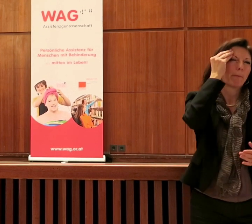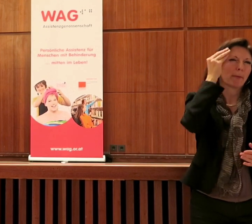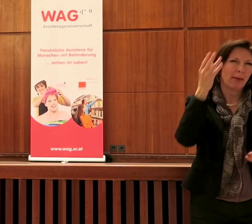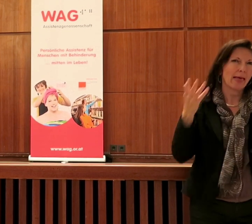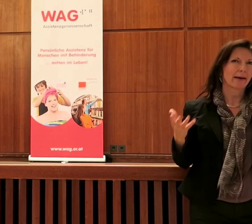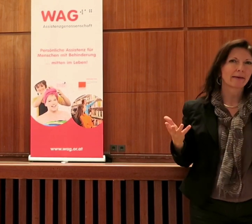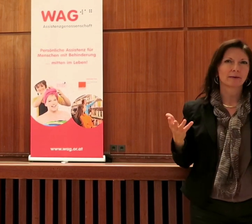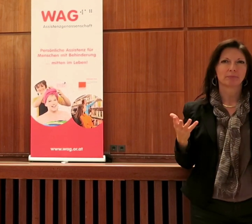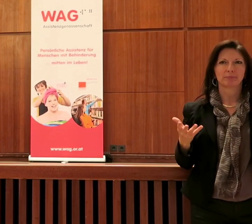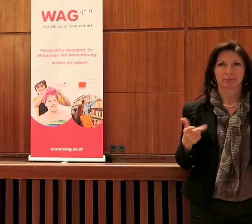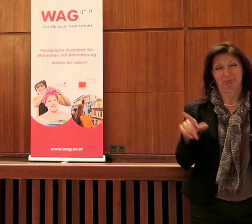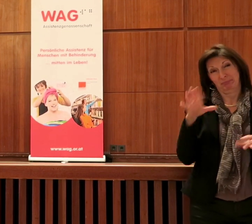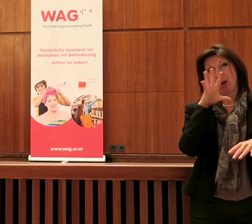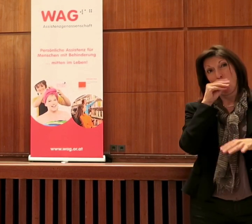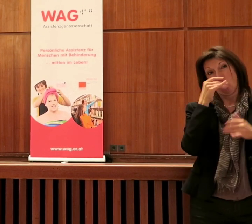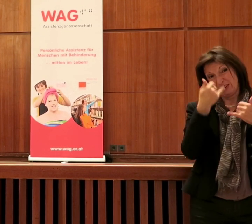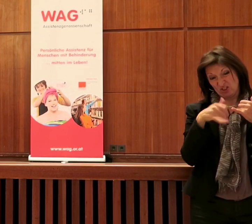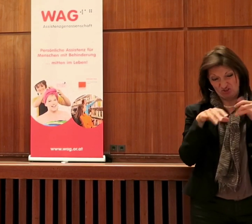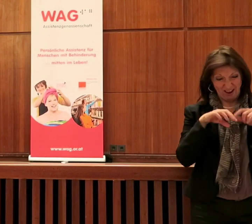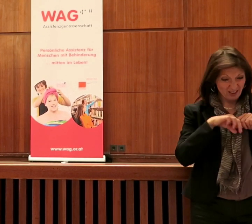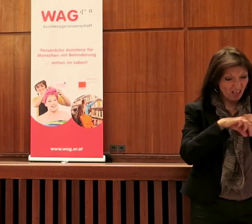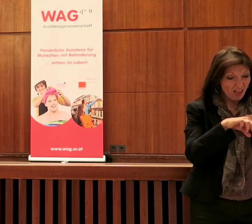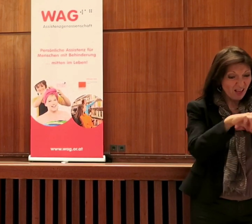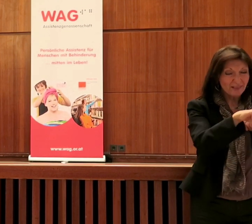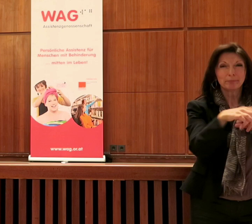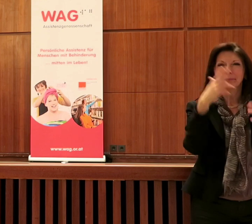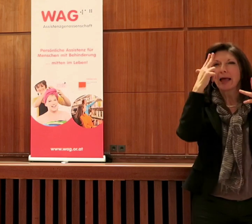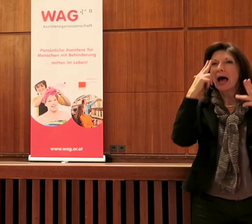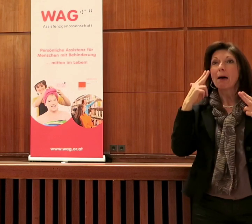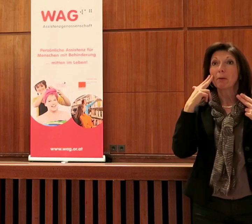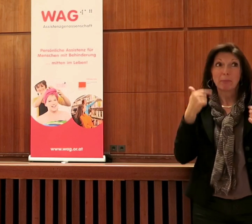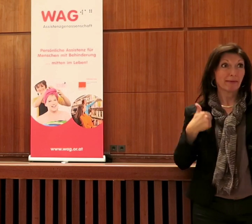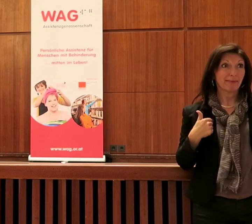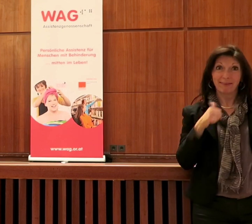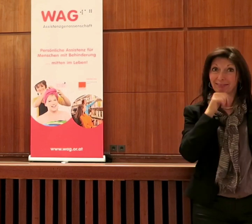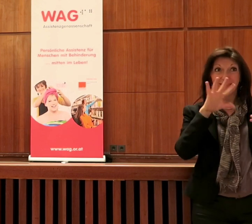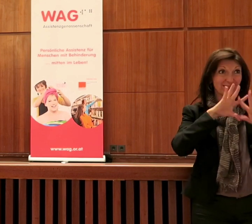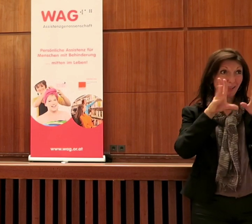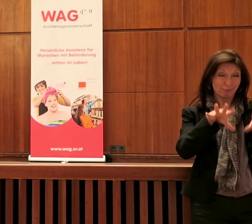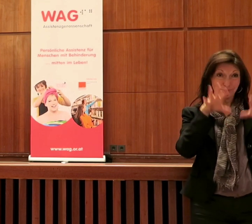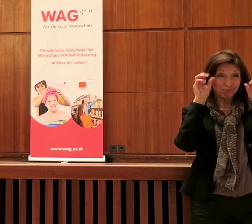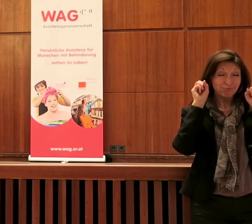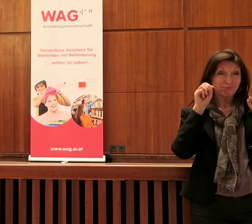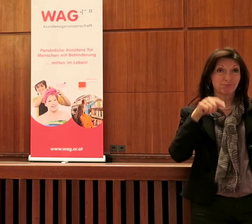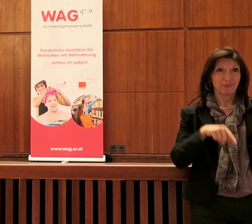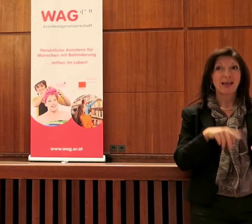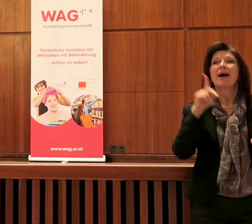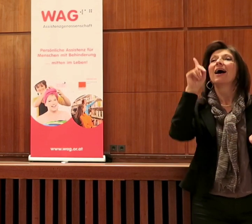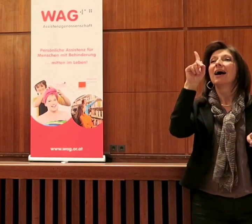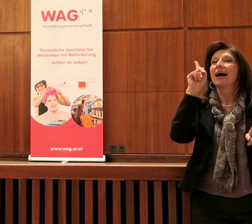so "Hundsdrimmerl" und so weiter, als Blinder bekommt man nicht immer alles mit. Aber es gibt auch Geschichten,